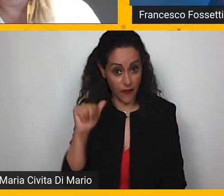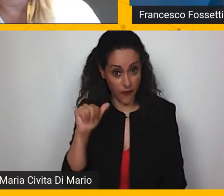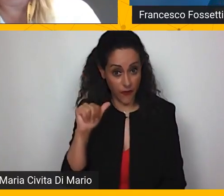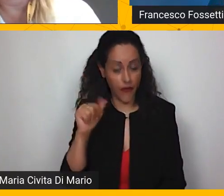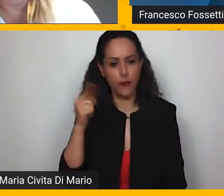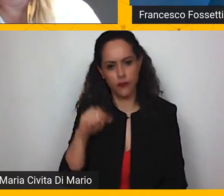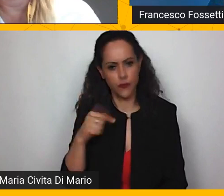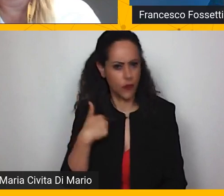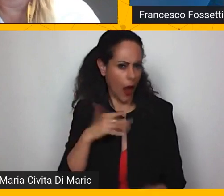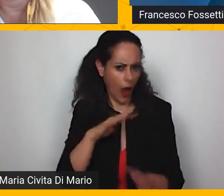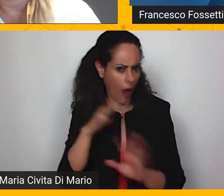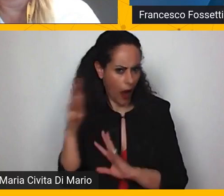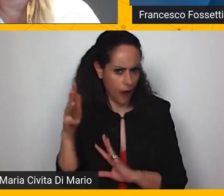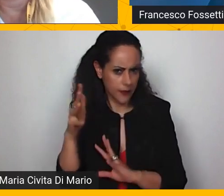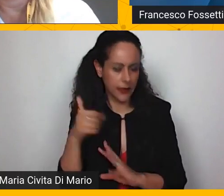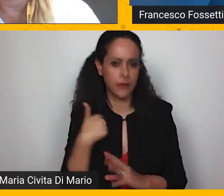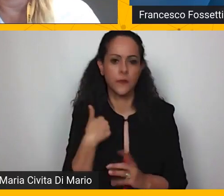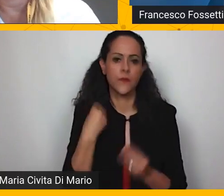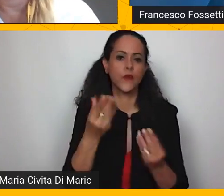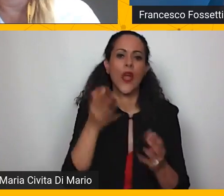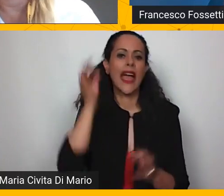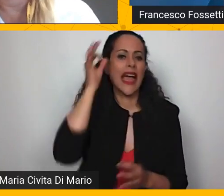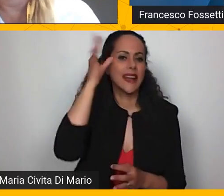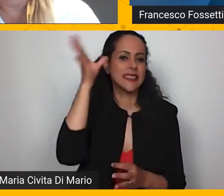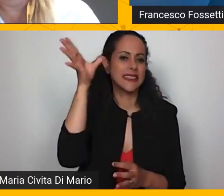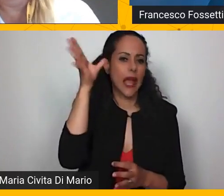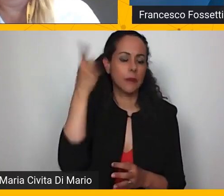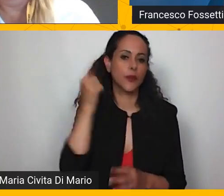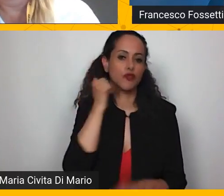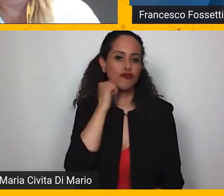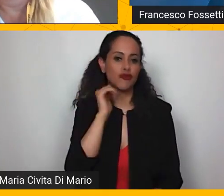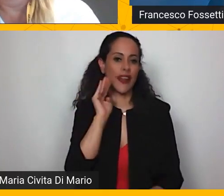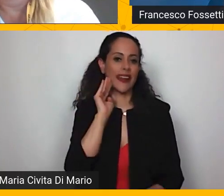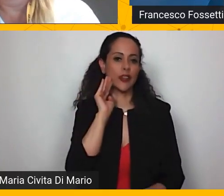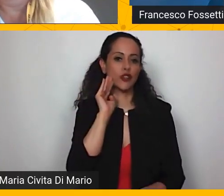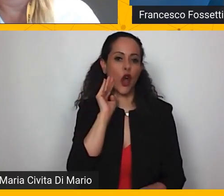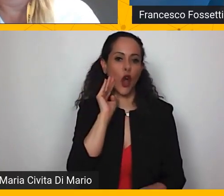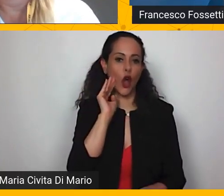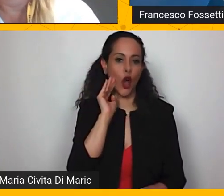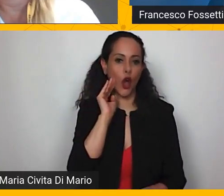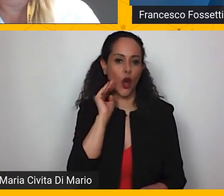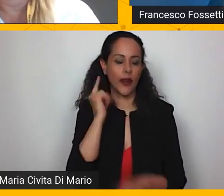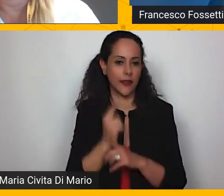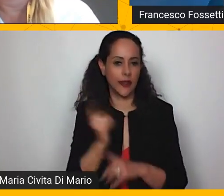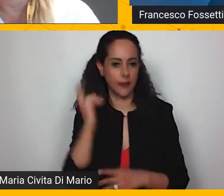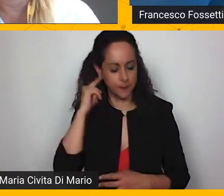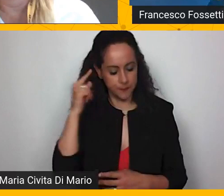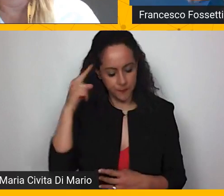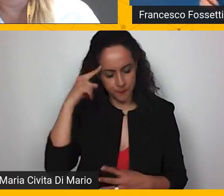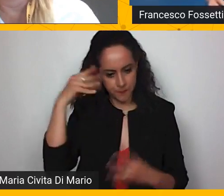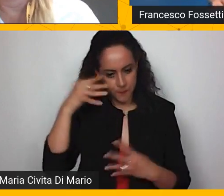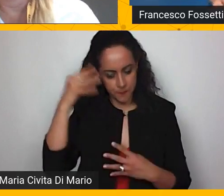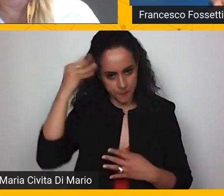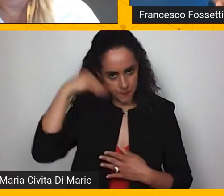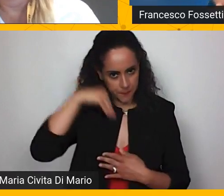possono essere anche altri eh io faccio un esempio che poi i genitori dovranno diciamo